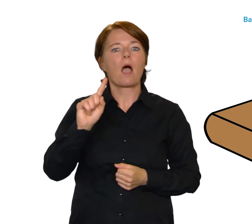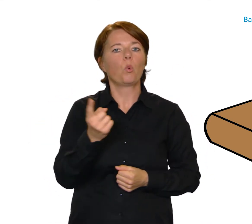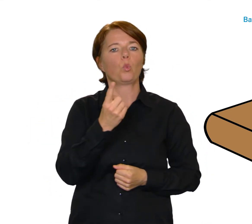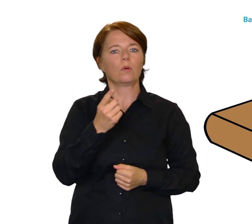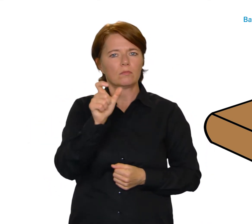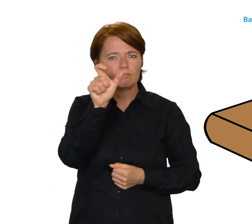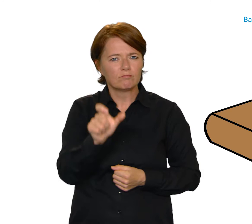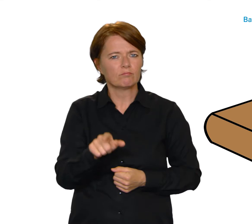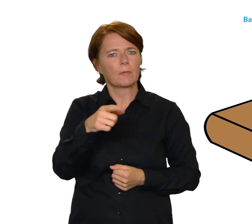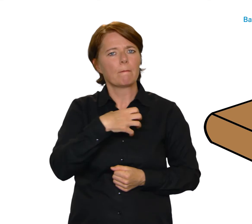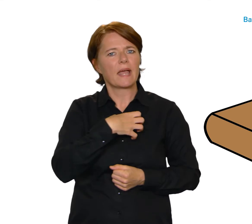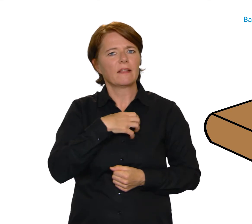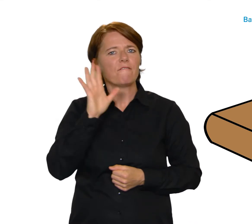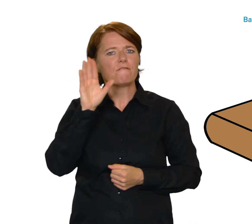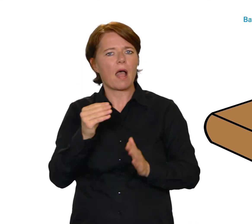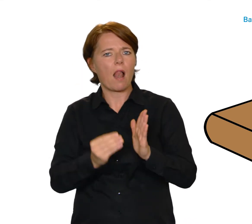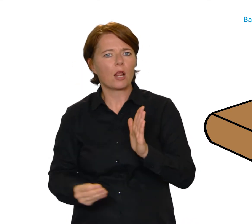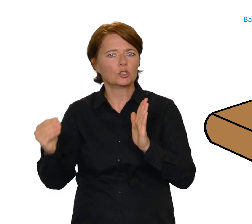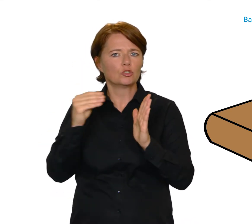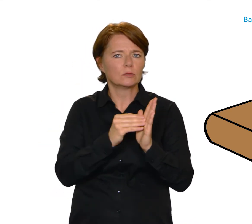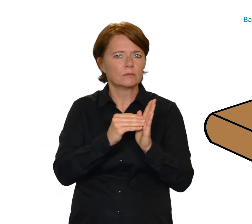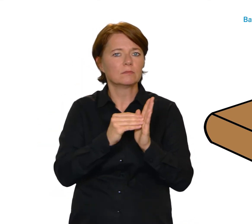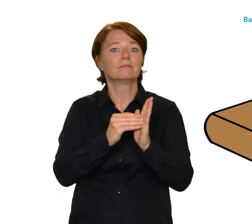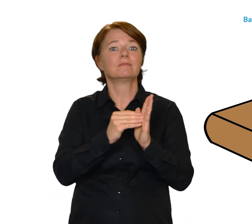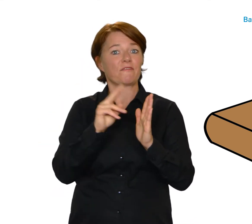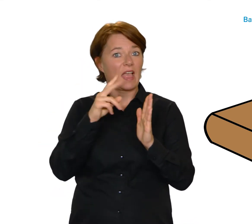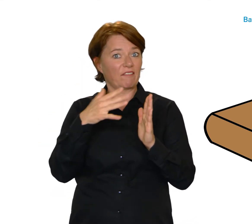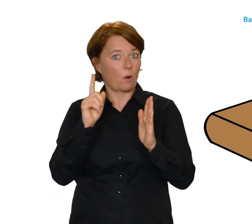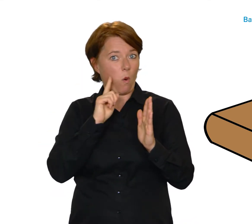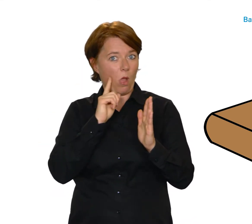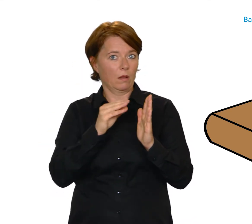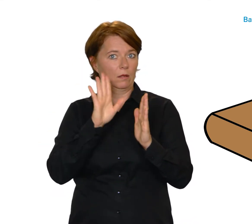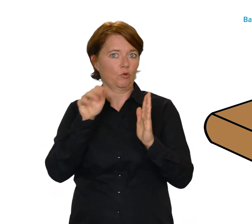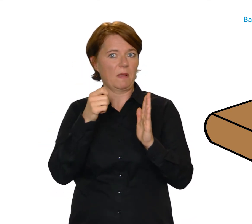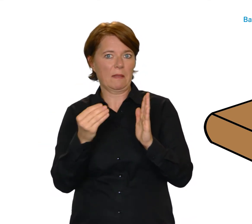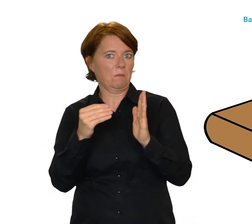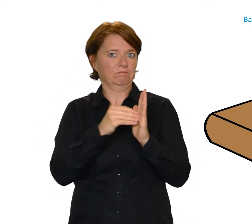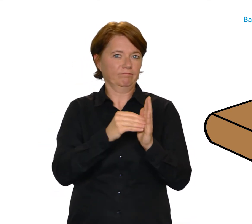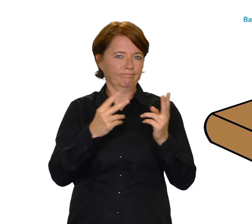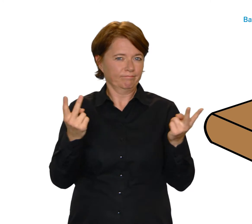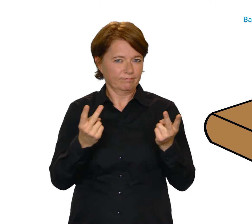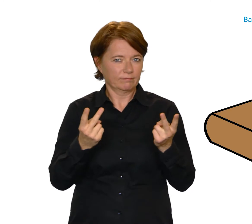Außerdem sind falsche Angaben zum Gesundheitszustand eines Patienten, der auf ein Organ